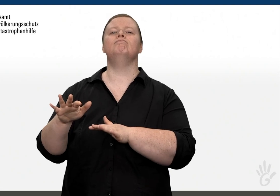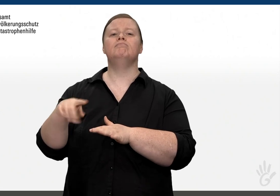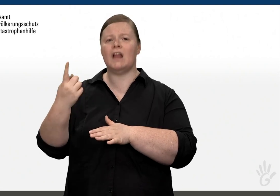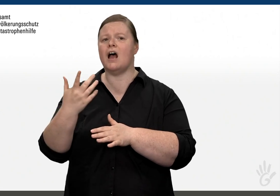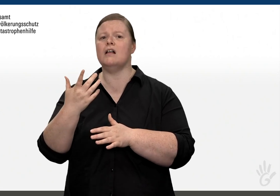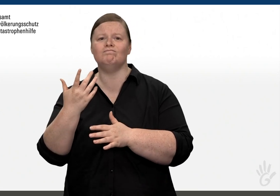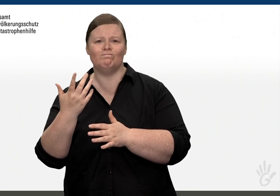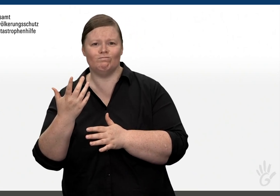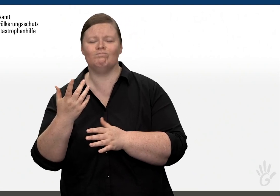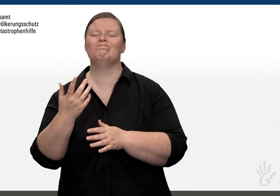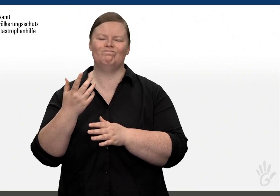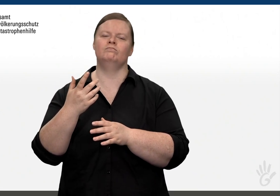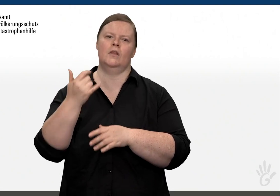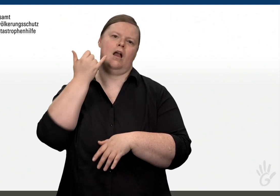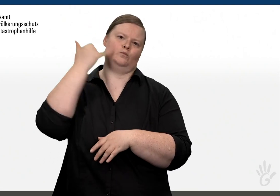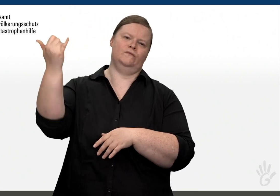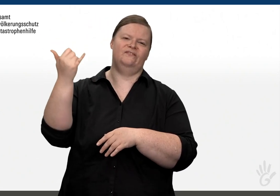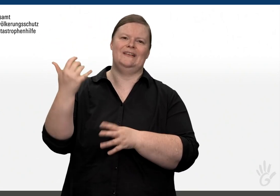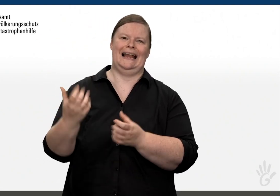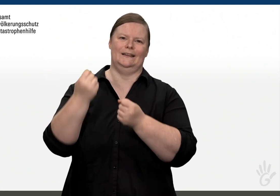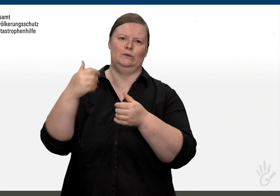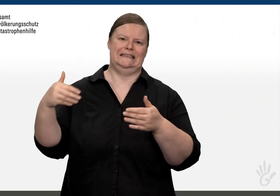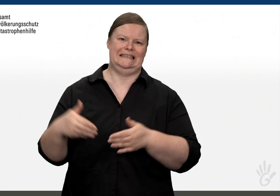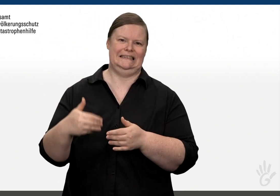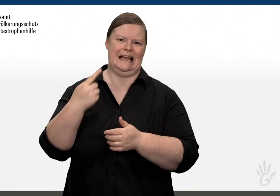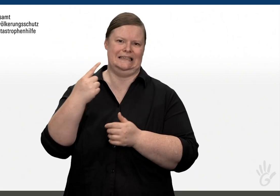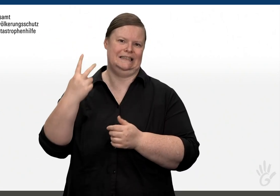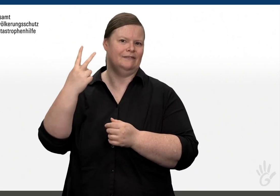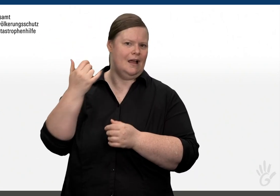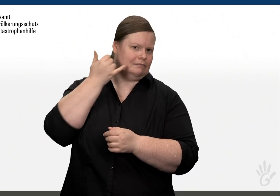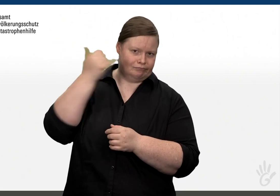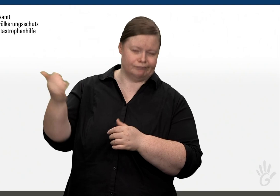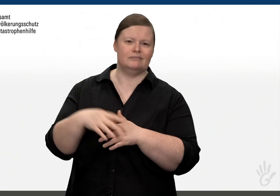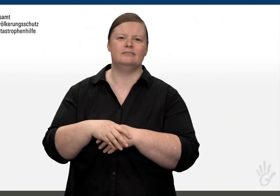und rufen Sie gegebenenfalls den Rettungsdienst 112.